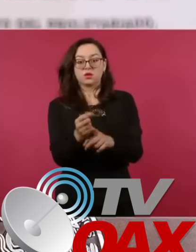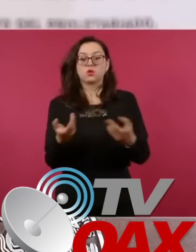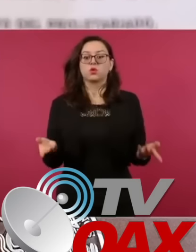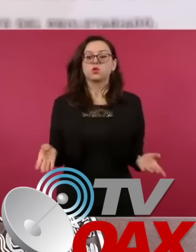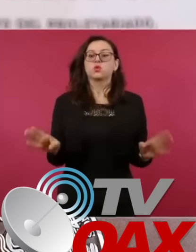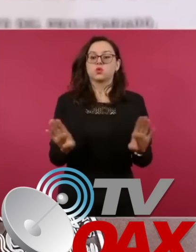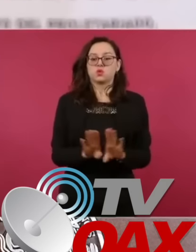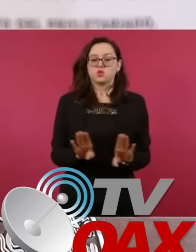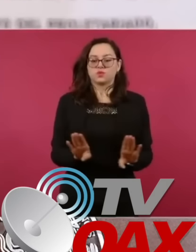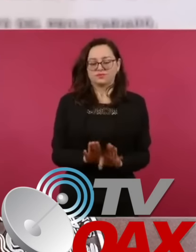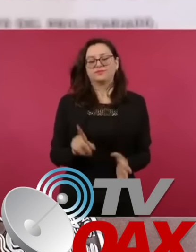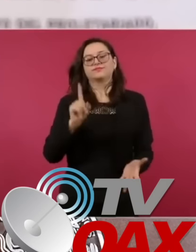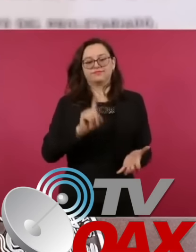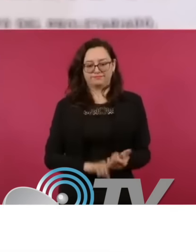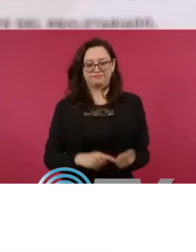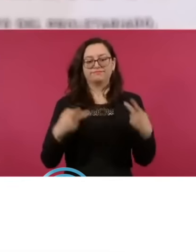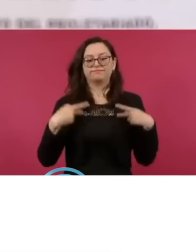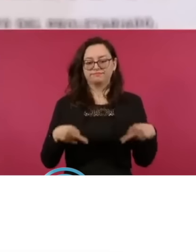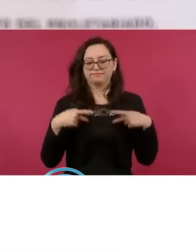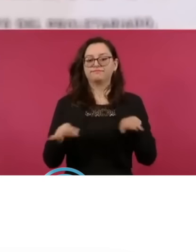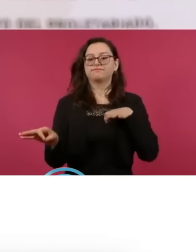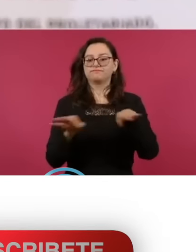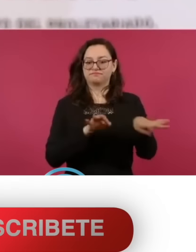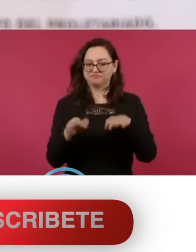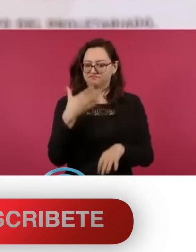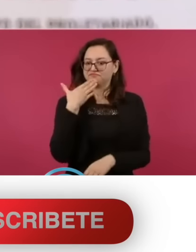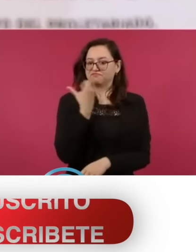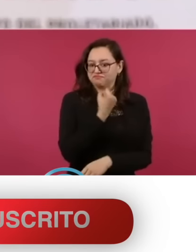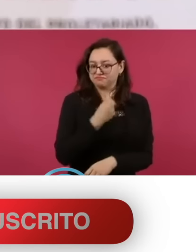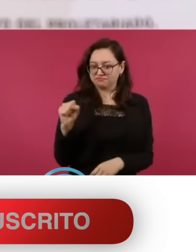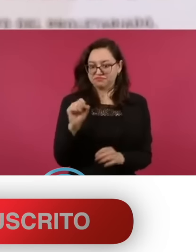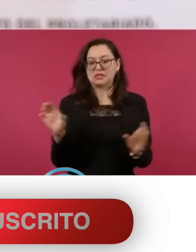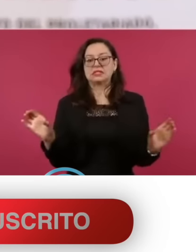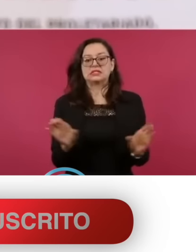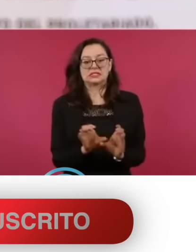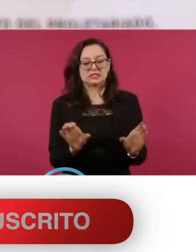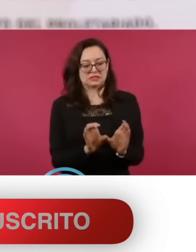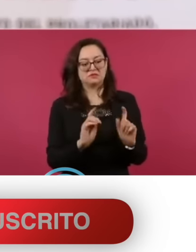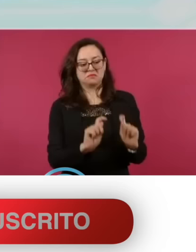altamente calificadas y certificadas de conformidad estándares internacionales